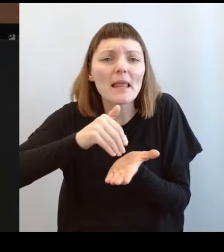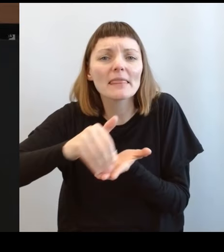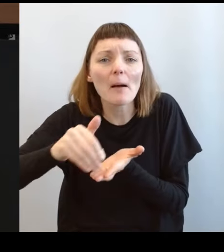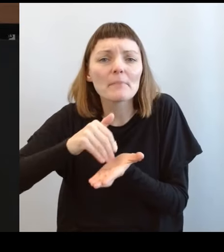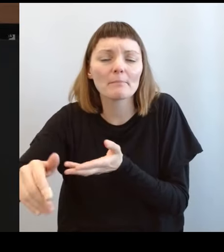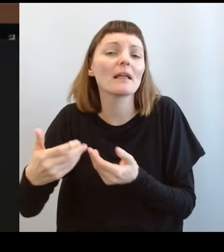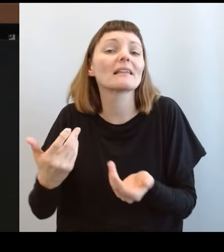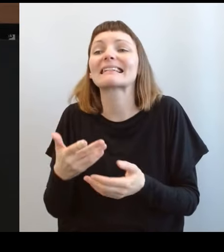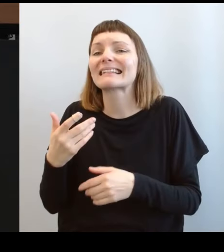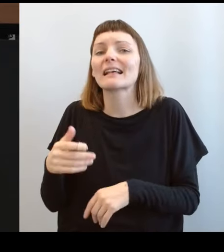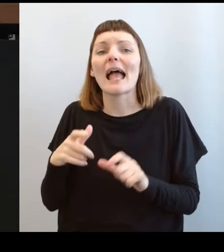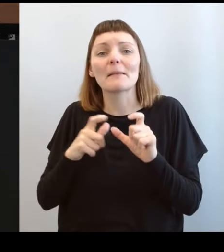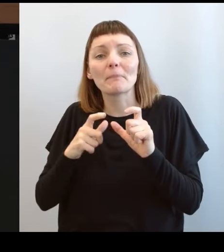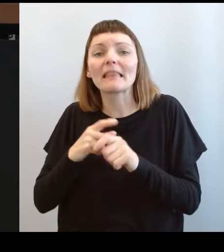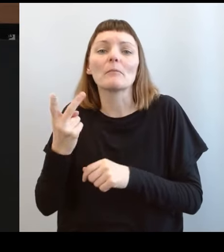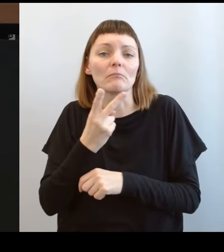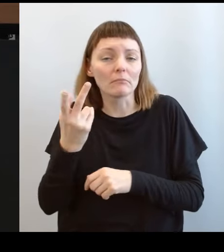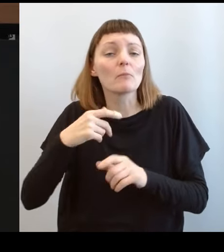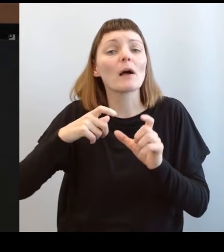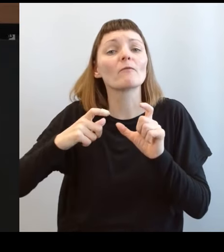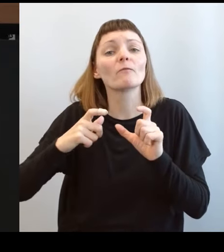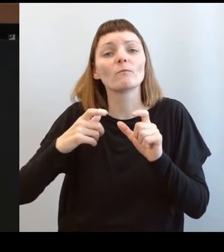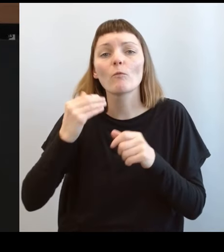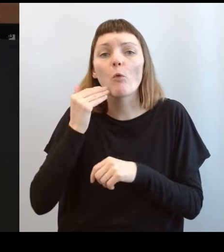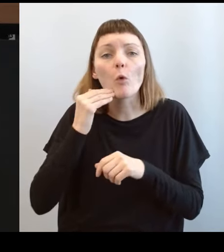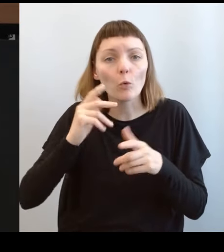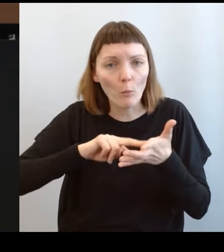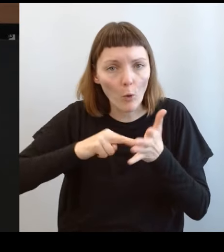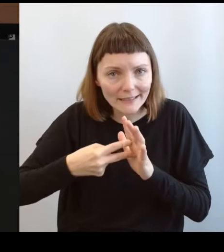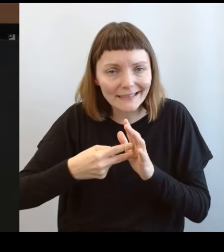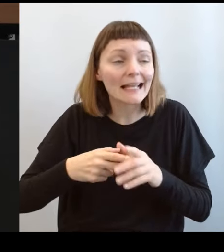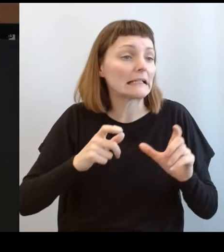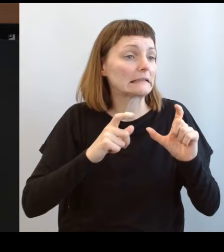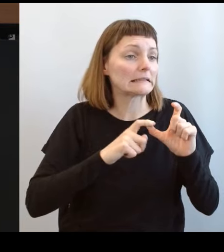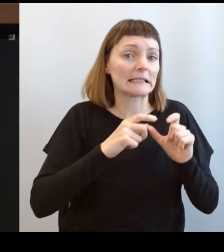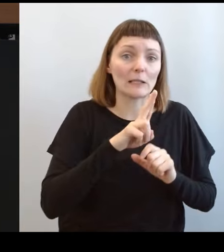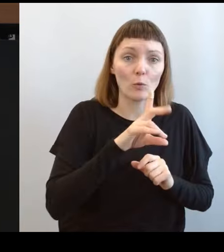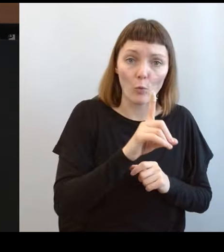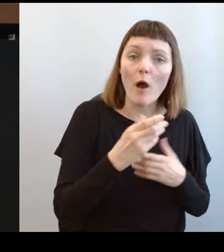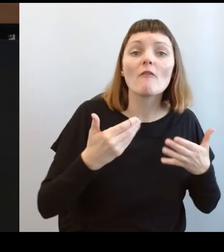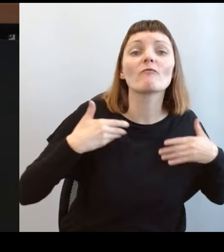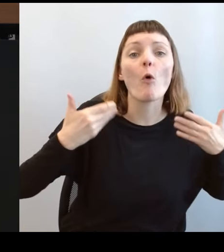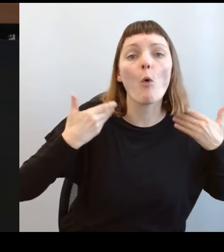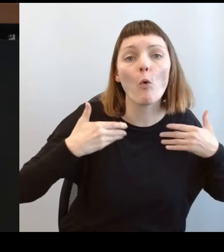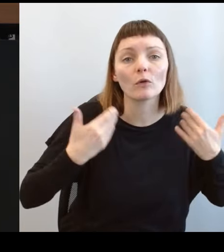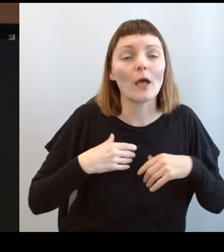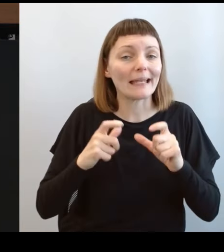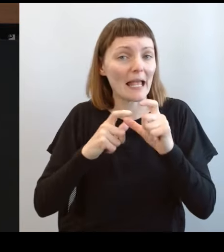eine, die CDU, freut sich und lehnt sich zufrieden zurück und die SPD Fraktion schaut einfach zu oder wird sogar umgangen, wie bei der